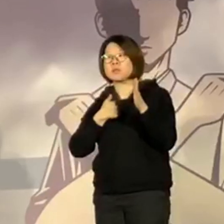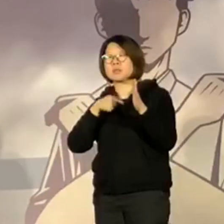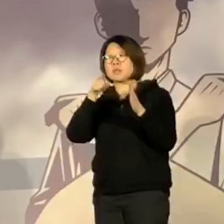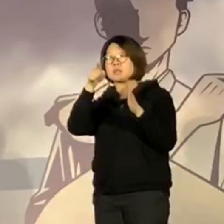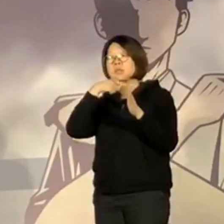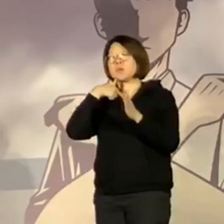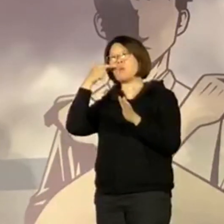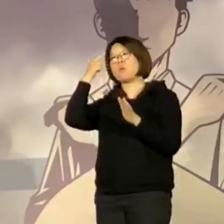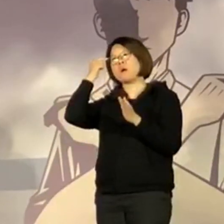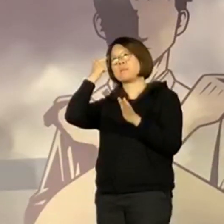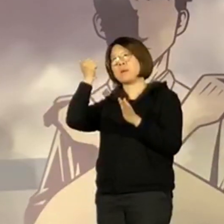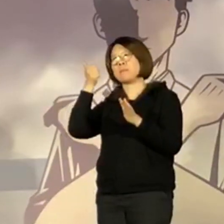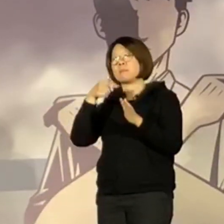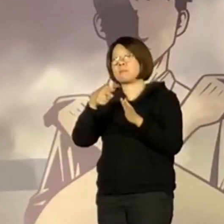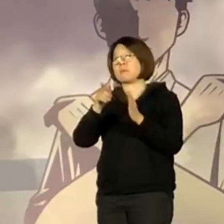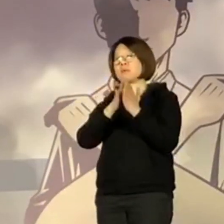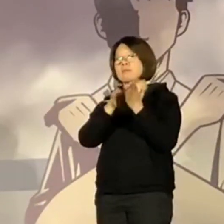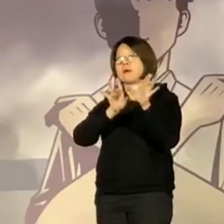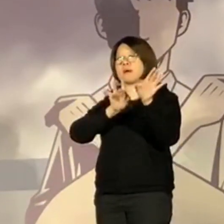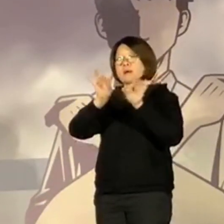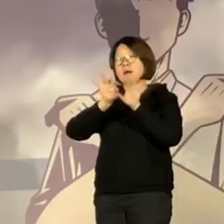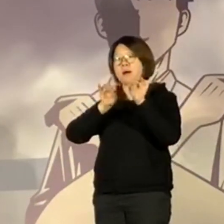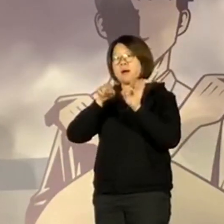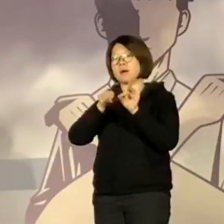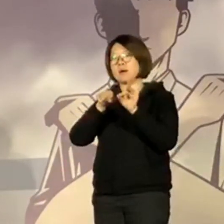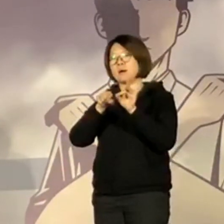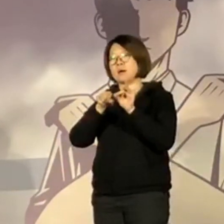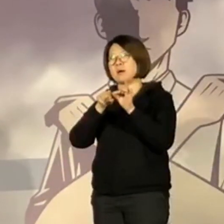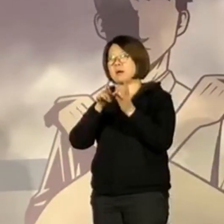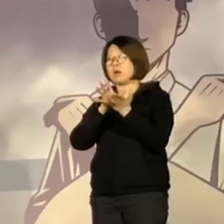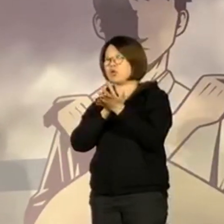事實上很坦白講 如果我們做不了一個專業的判斷的話